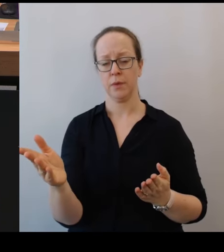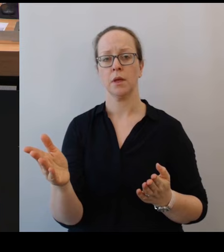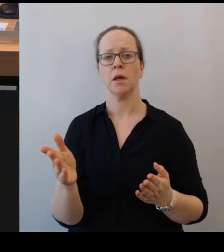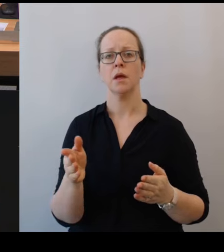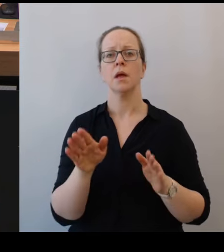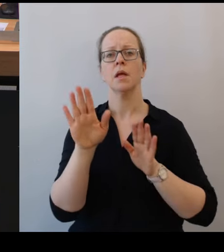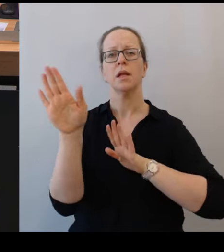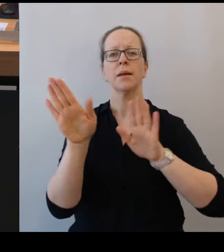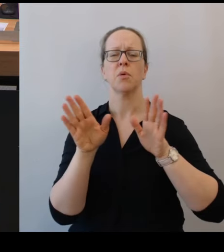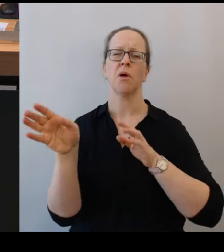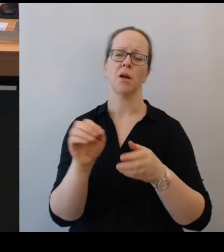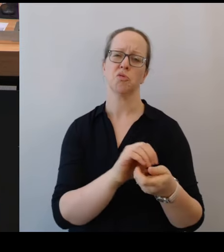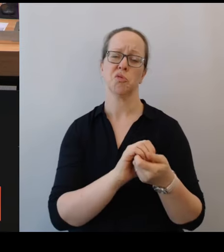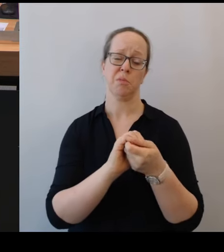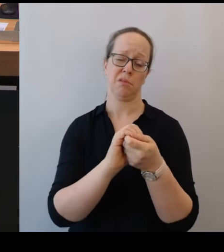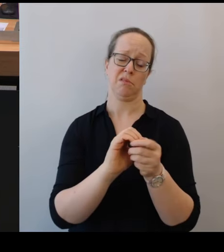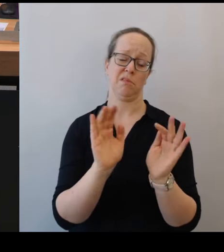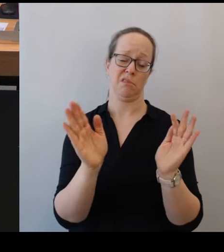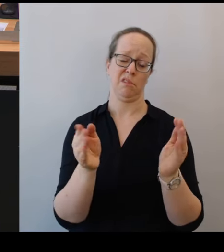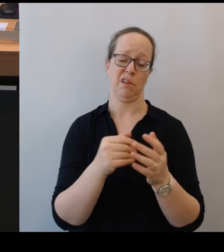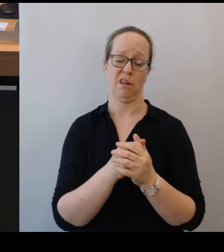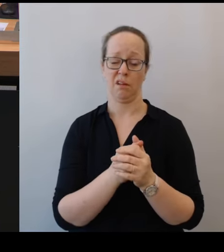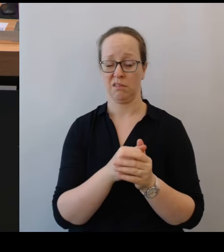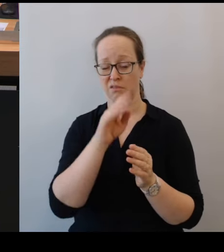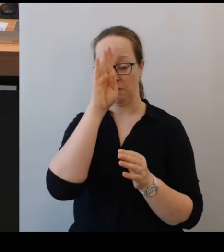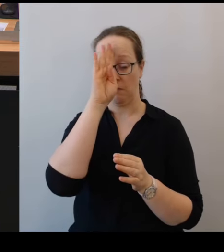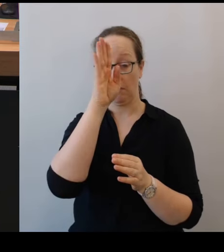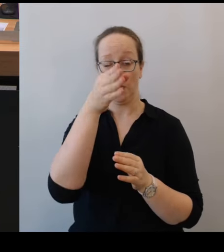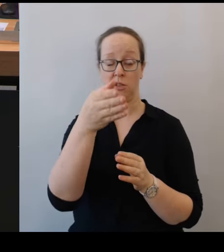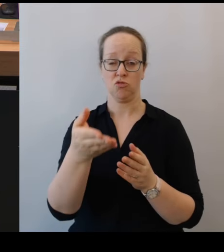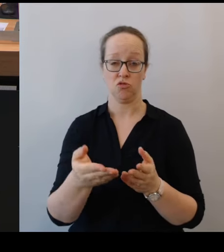Und ich kann beginnen. Sehr geehrter Herr Präsident! Liebe Kolleginnen und Kollegen!